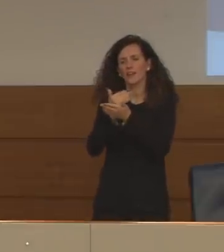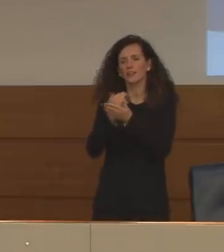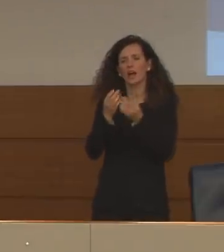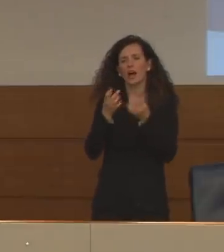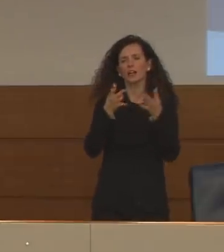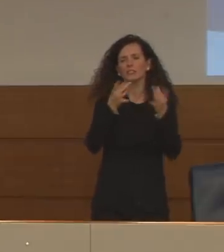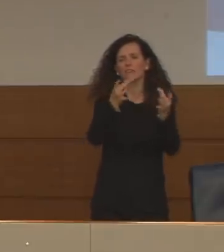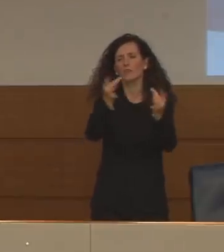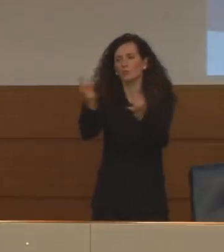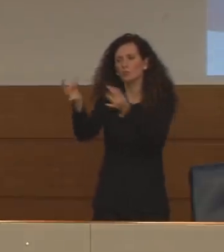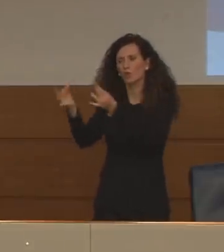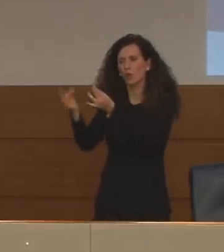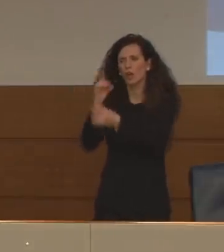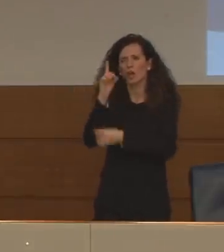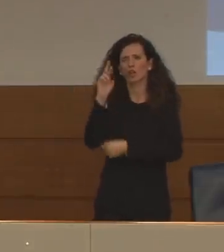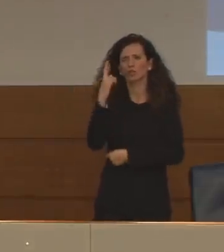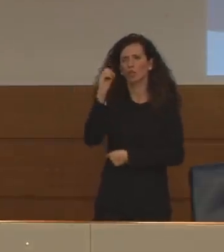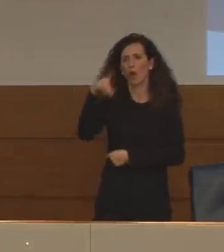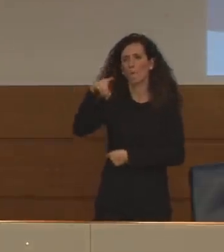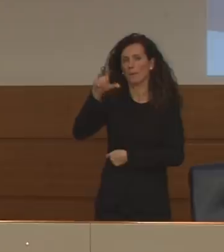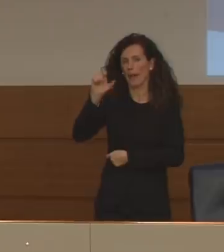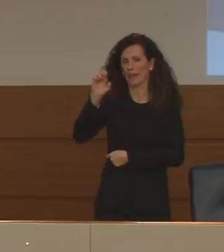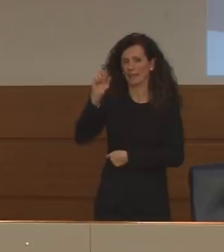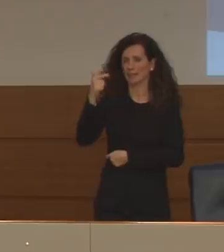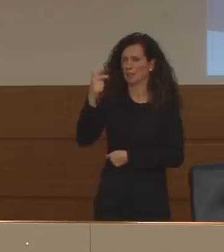quindi sono tutte quelle mascherine...